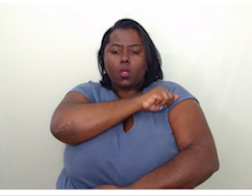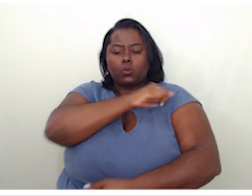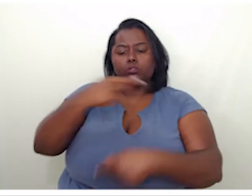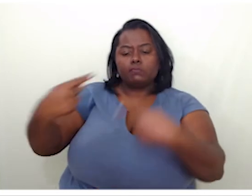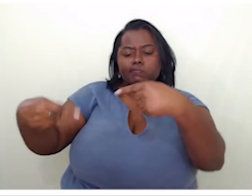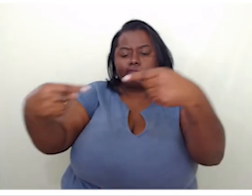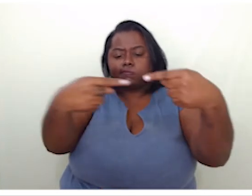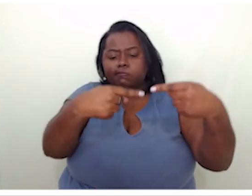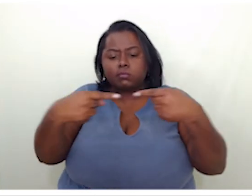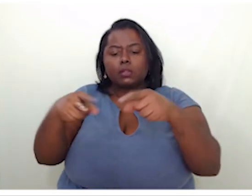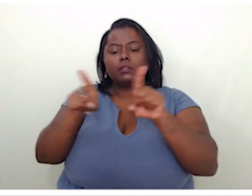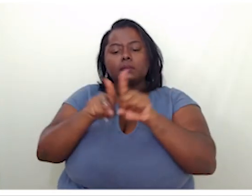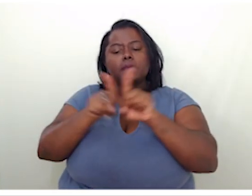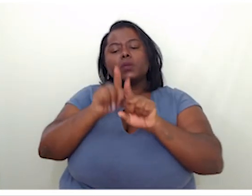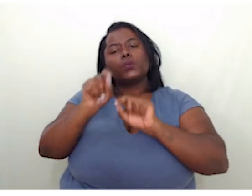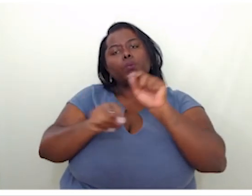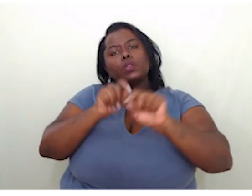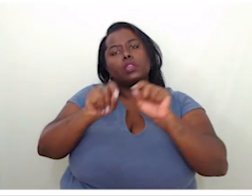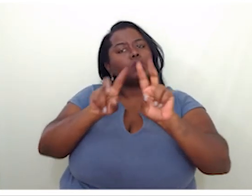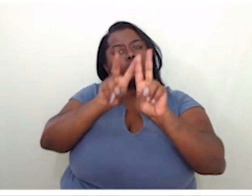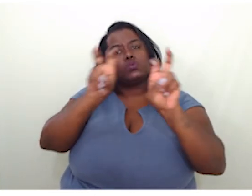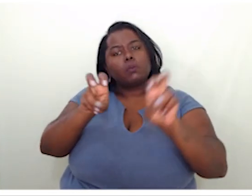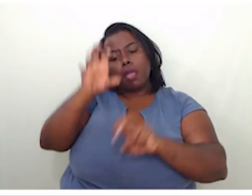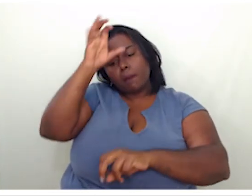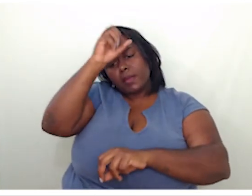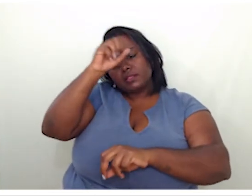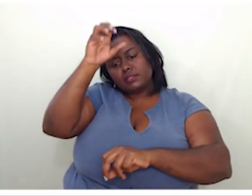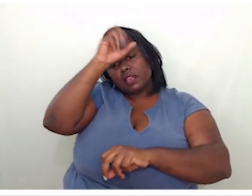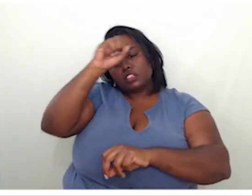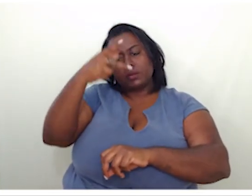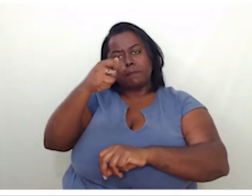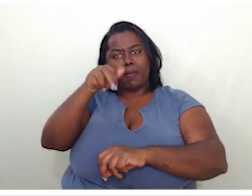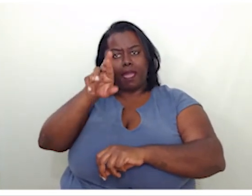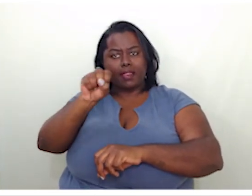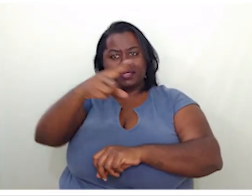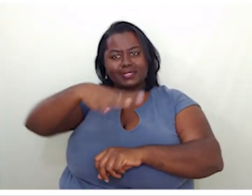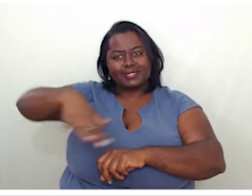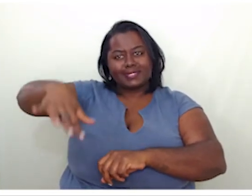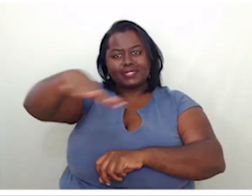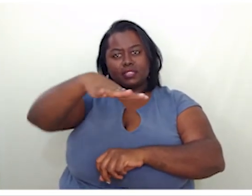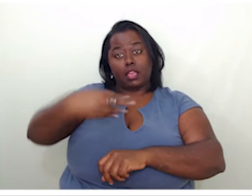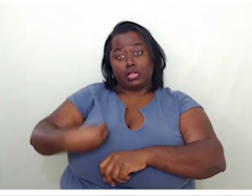Ellos señalaron la construcción de la confianza como base fundamental para el aprendizaje entre pares